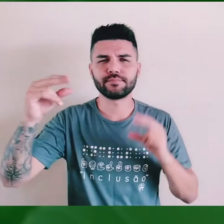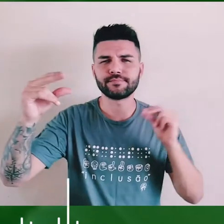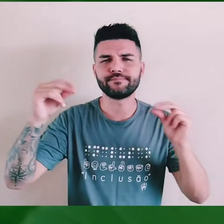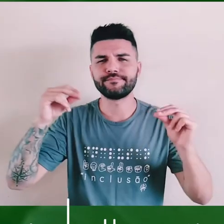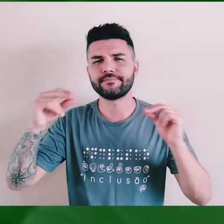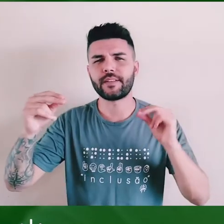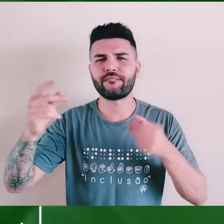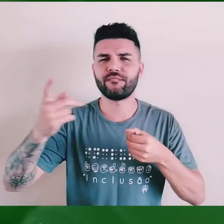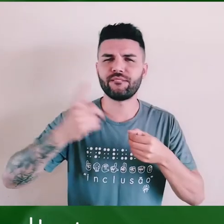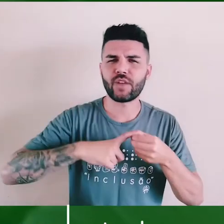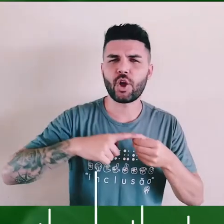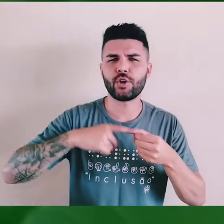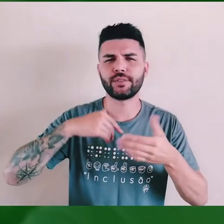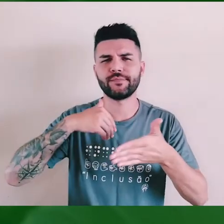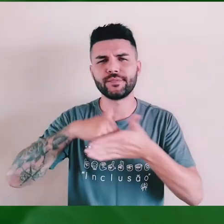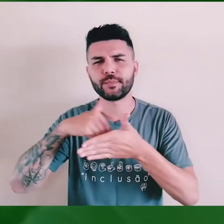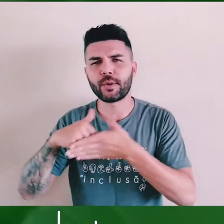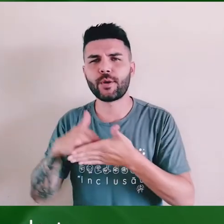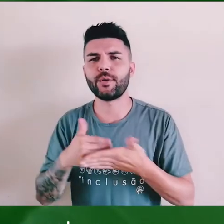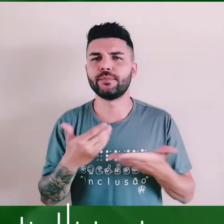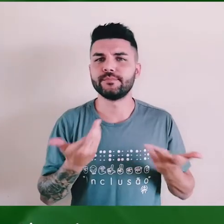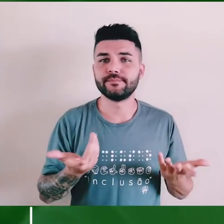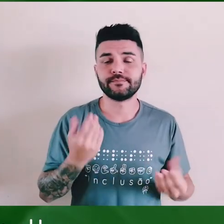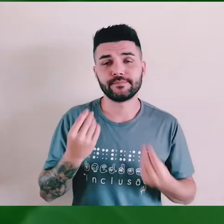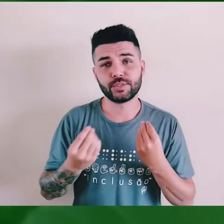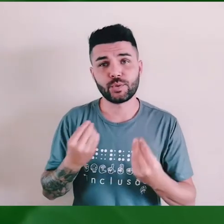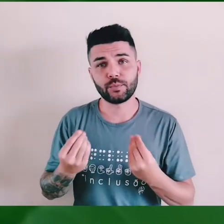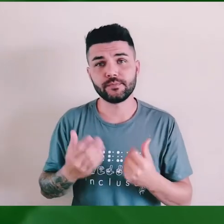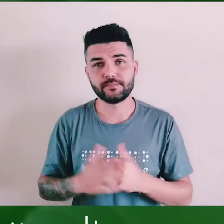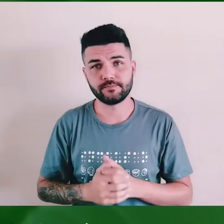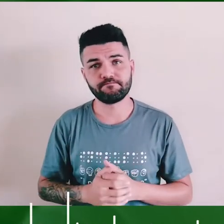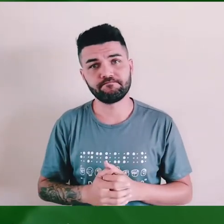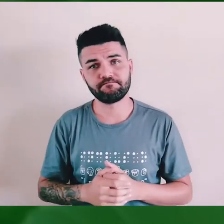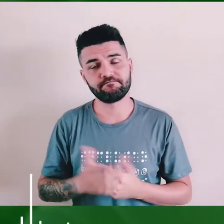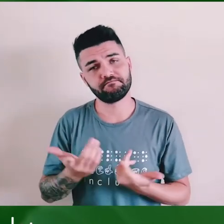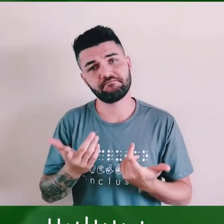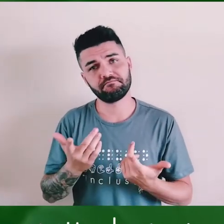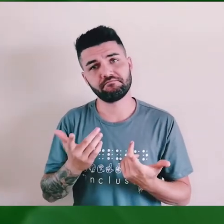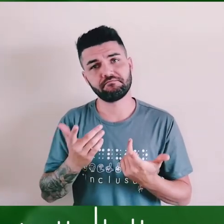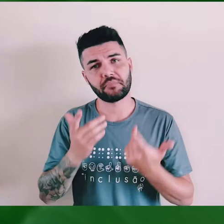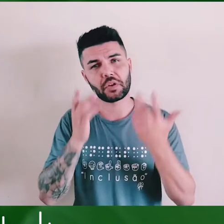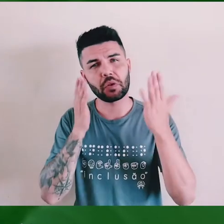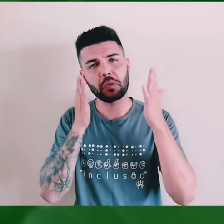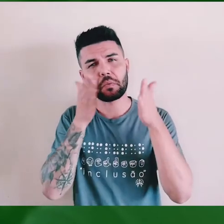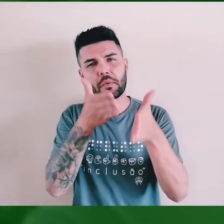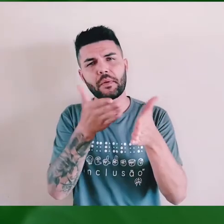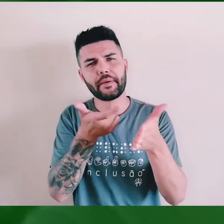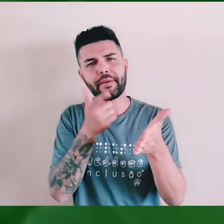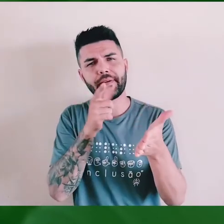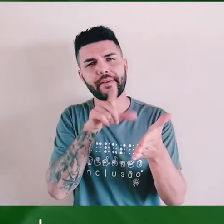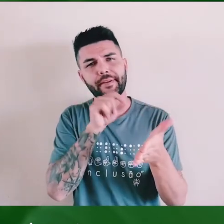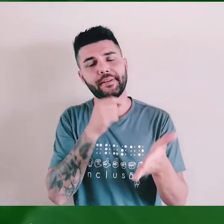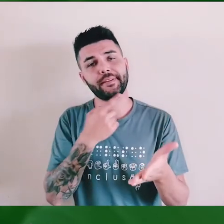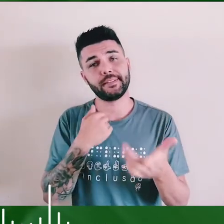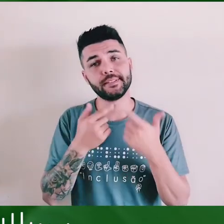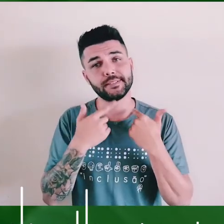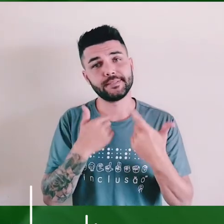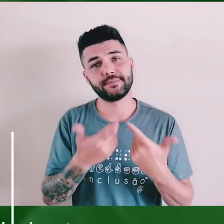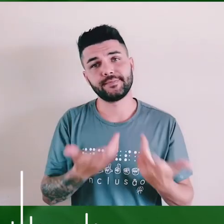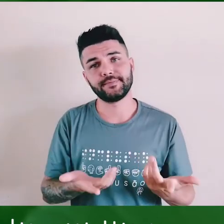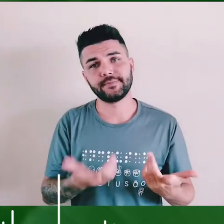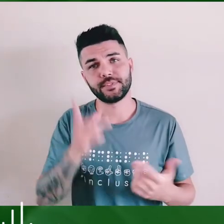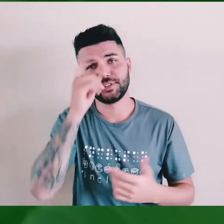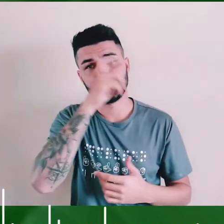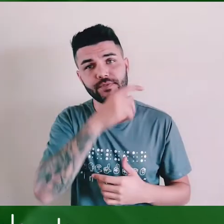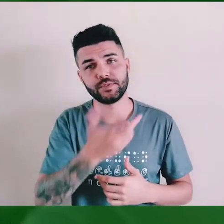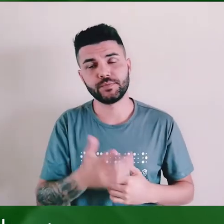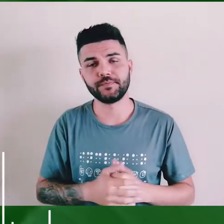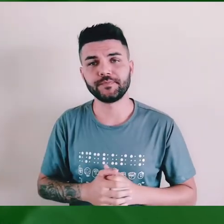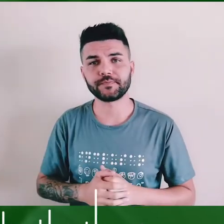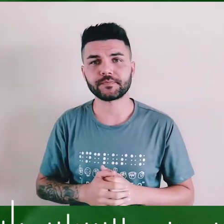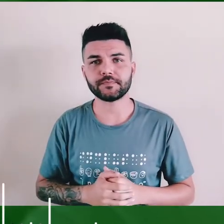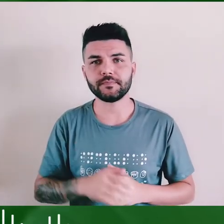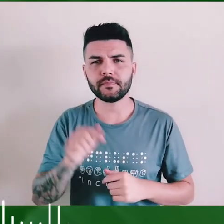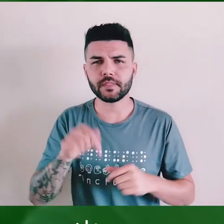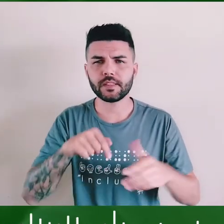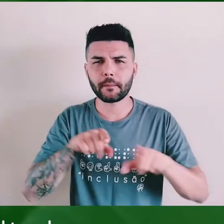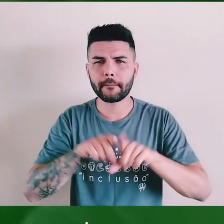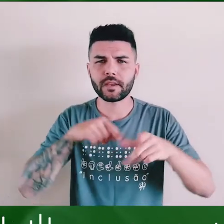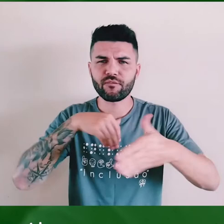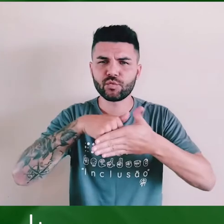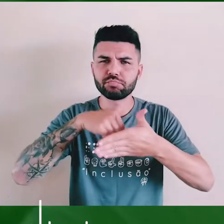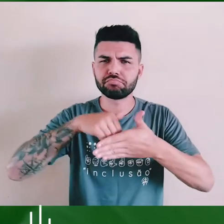e eu vejo como a menor das nossas prioridades. Gabriel: Sobre pandemia, o futebol está sendo